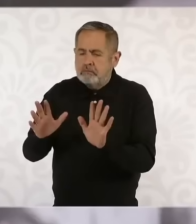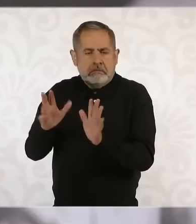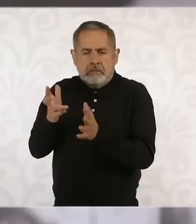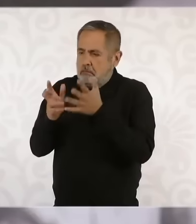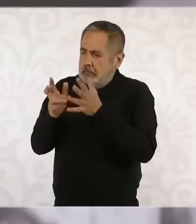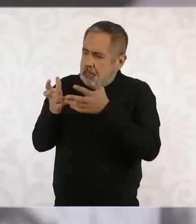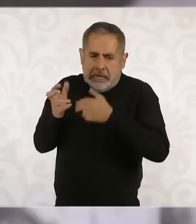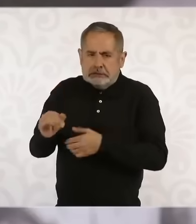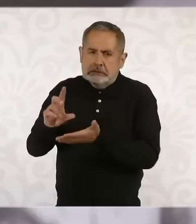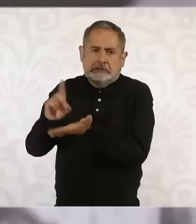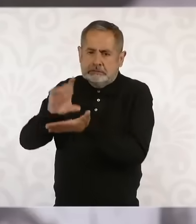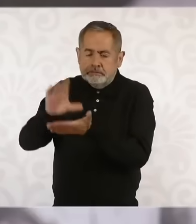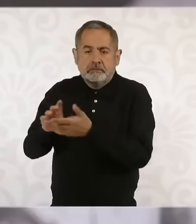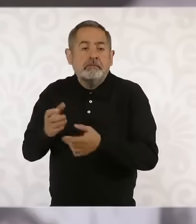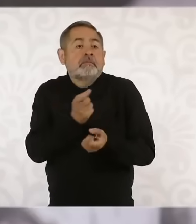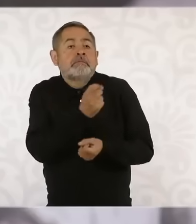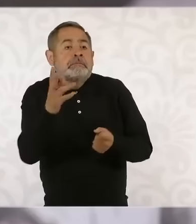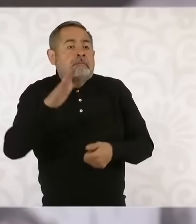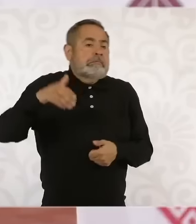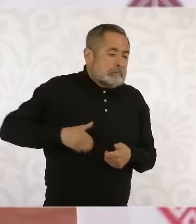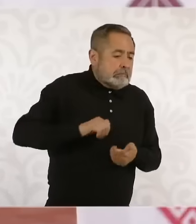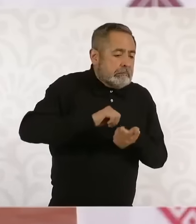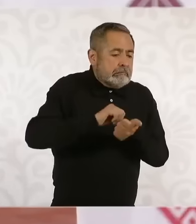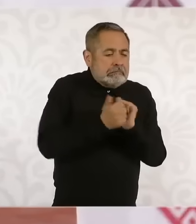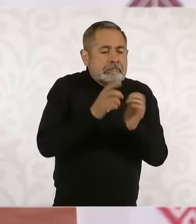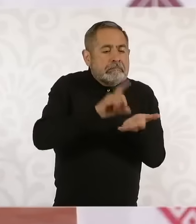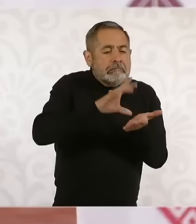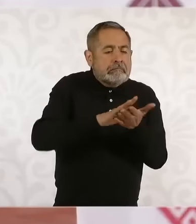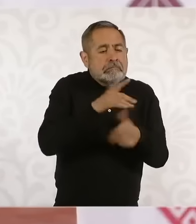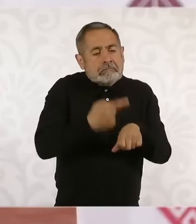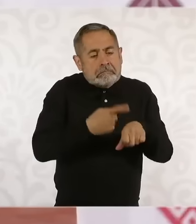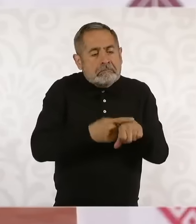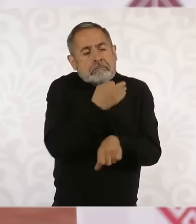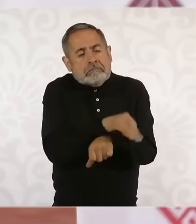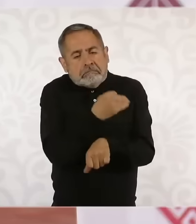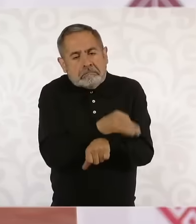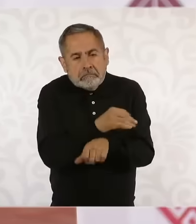hay personas que viven con limitación, con alguna enfermedad que no las discapacita,